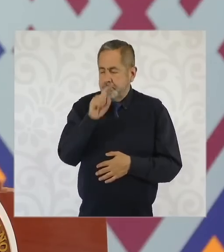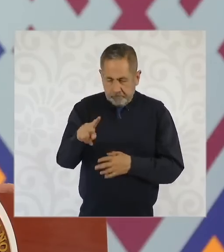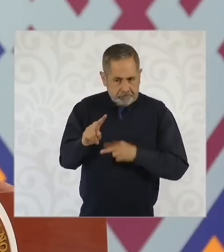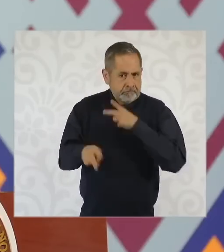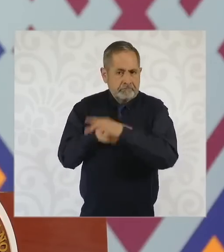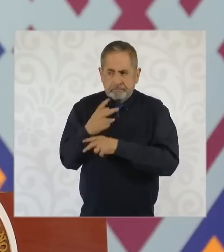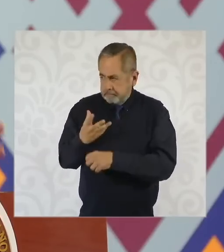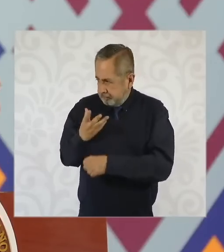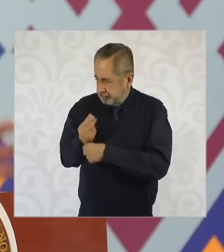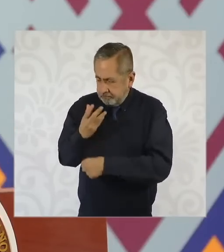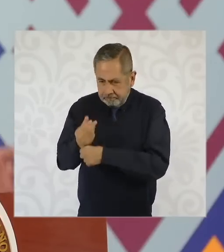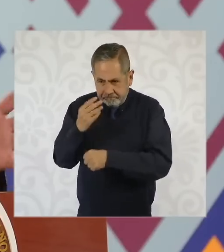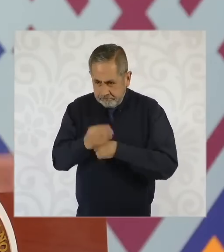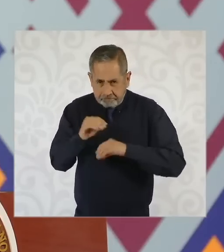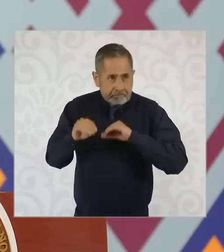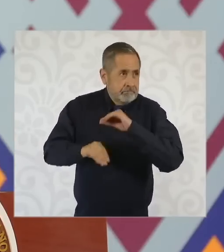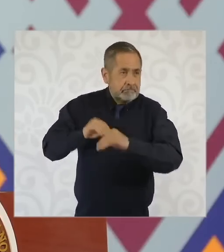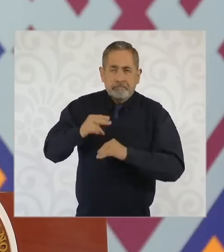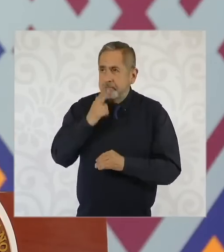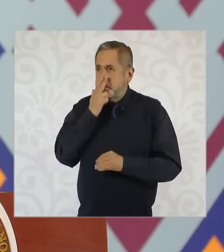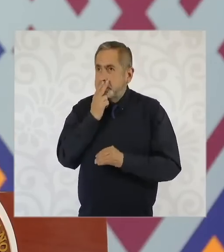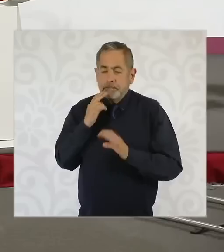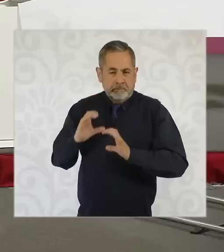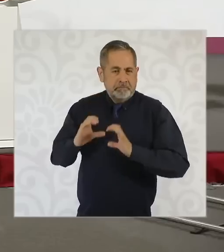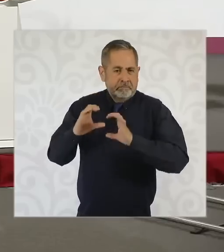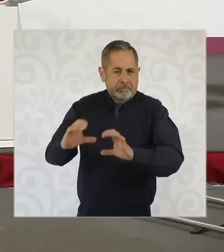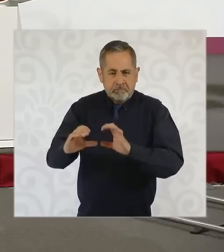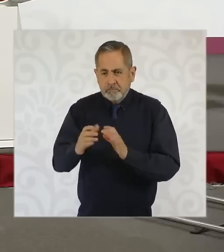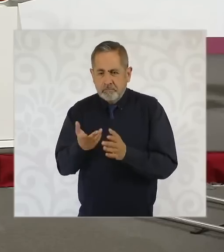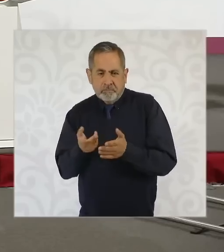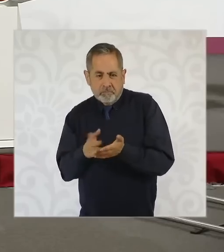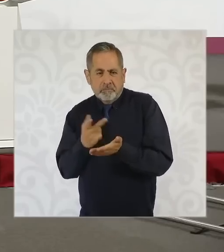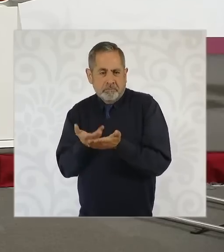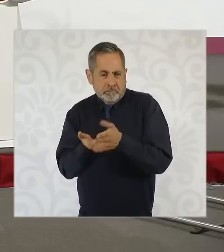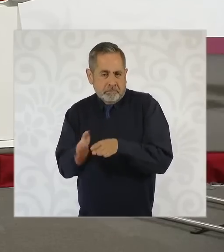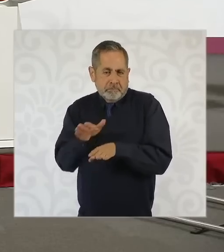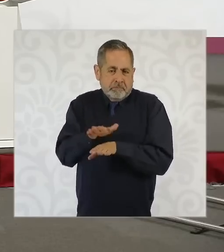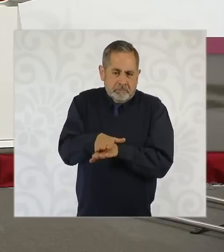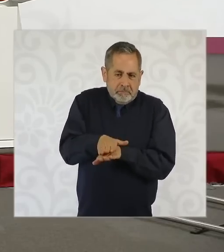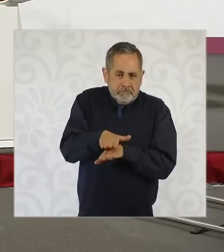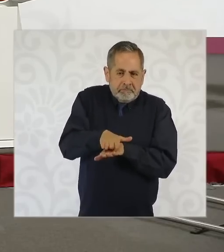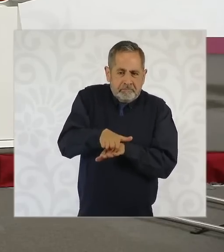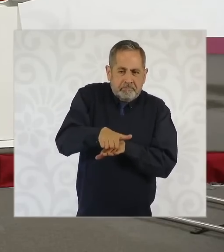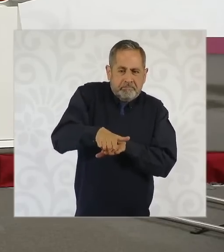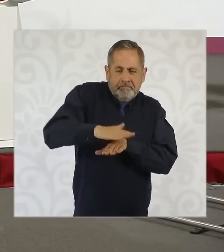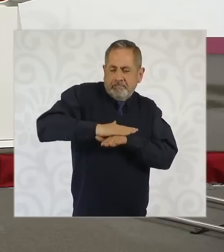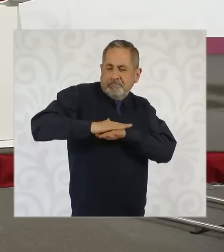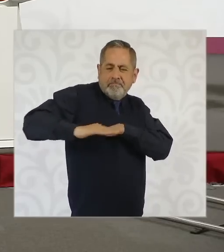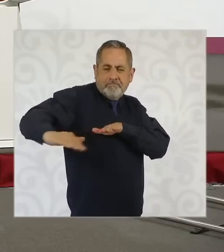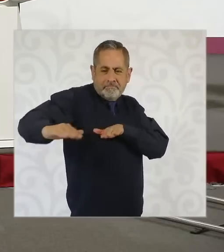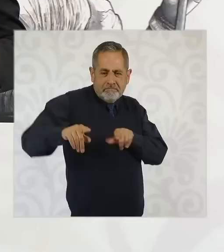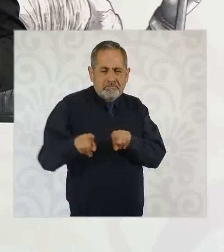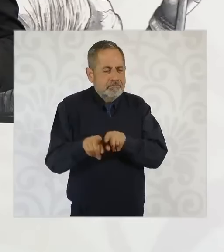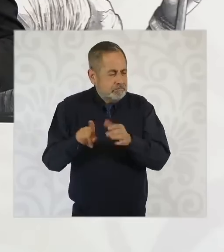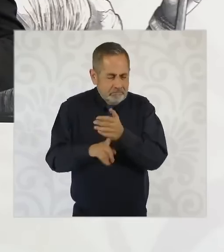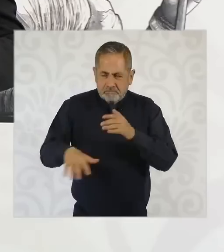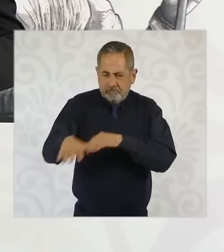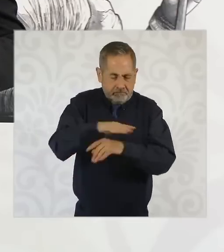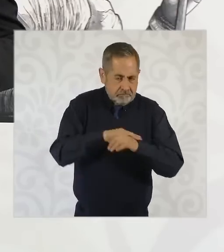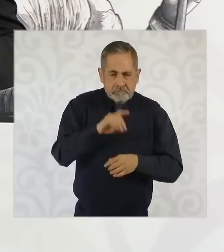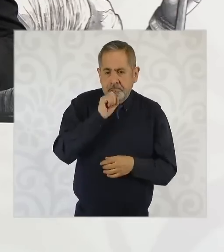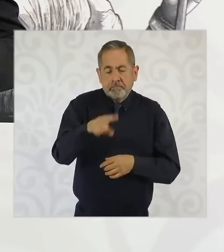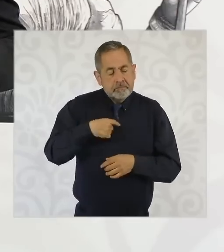de conservación del y de repavimentación y que también estamos visualizando el integrar equipos